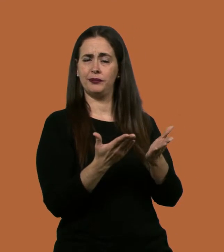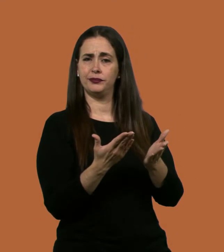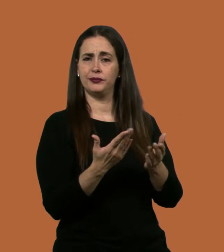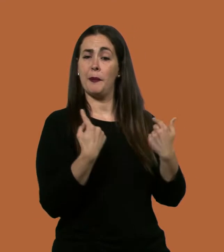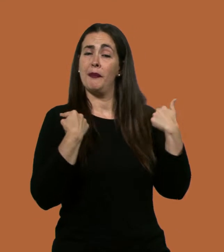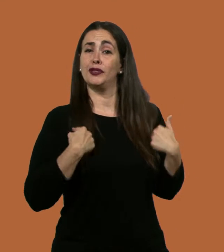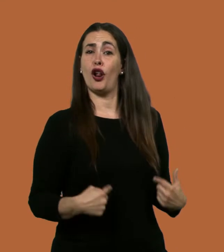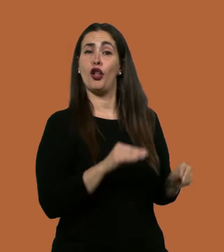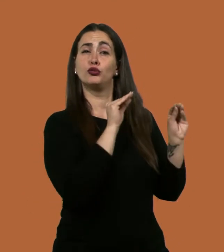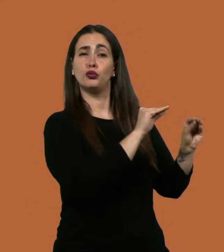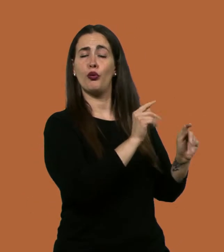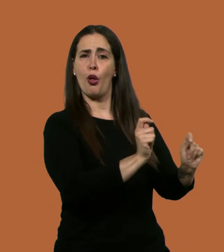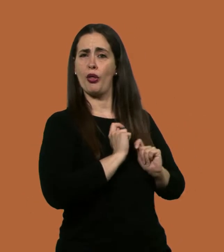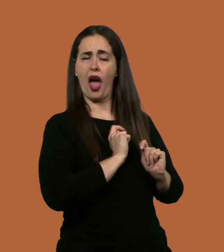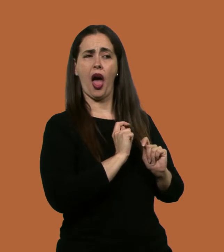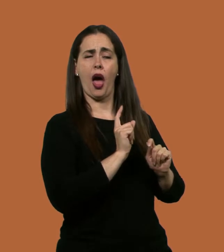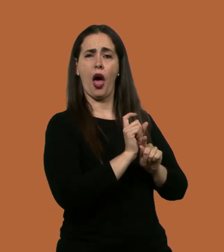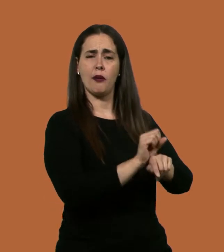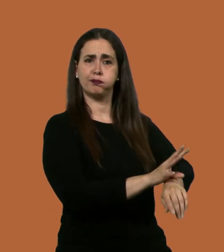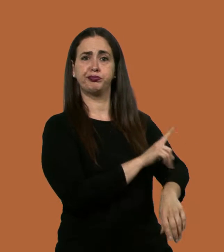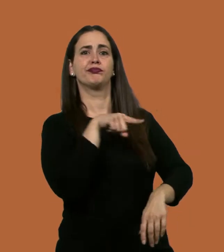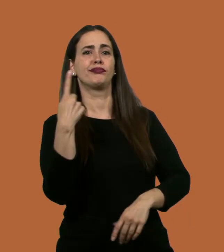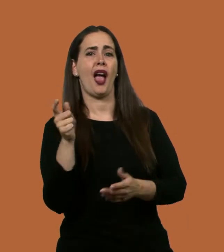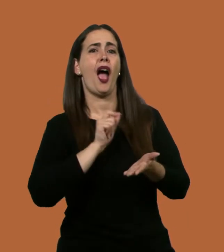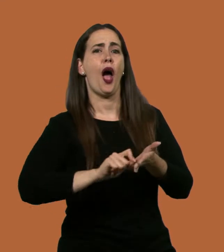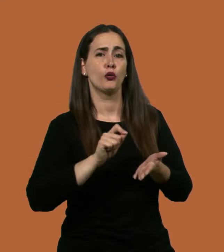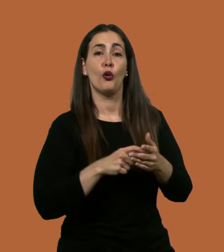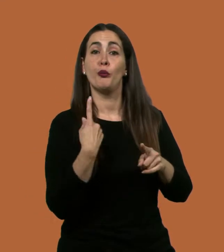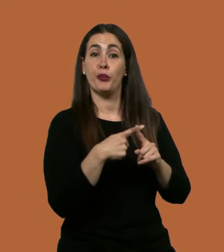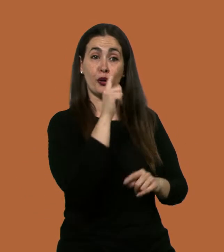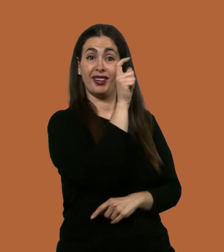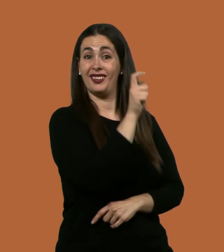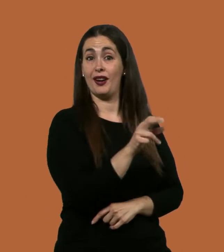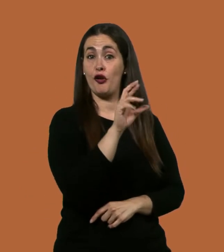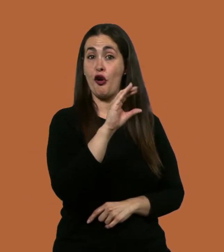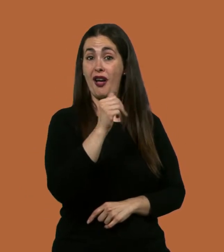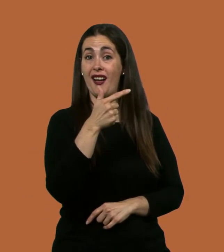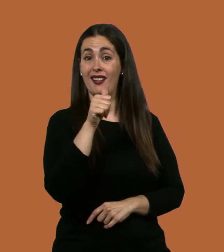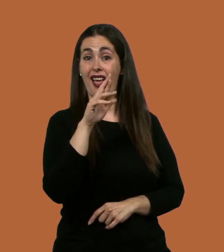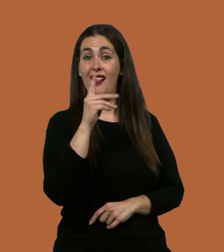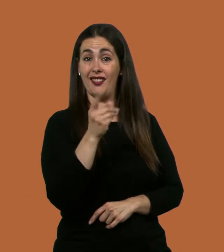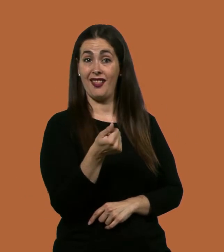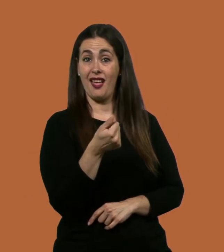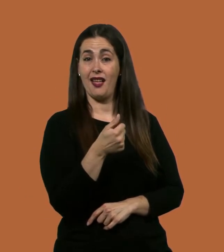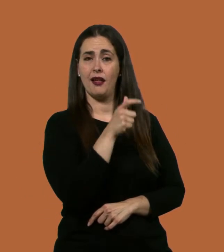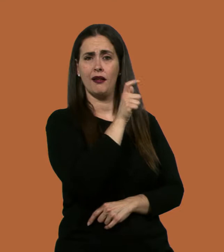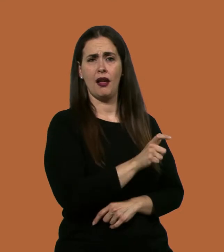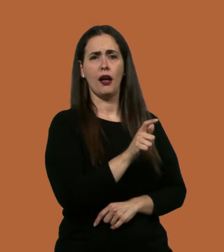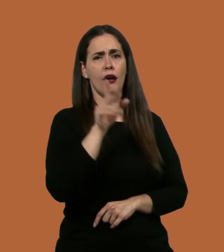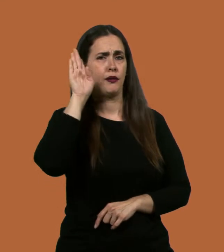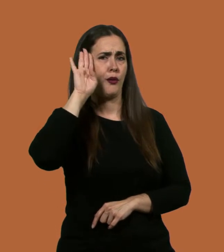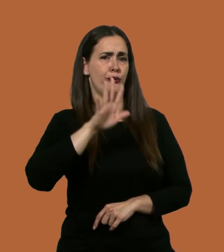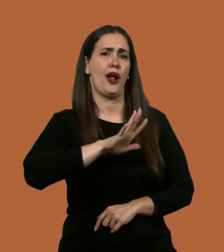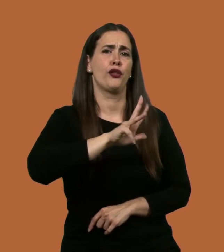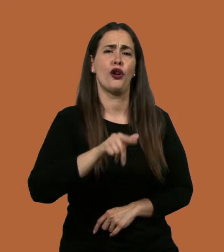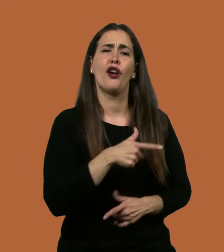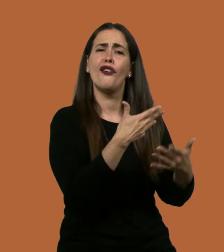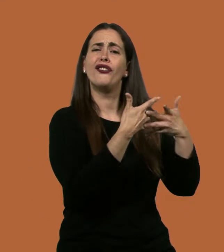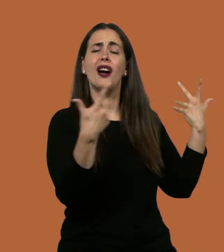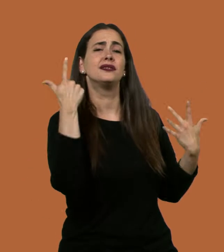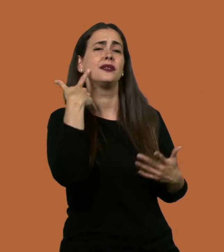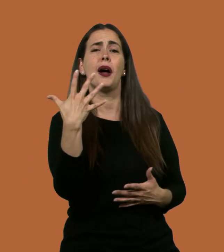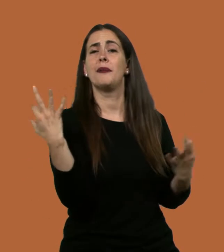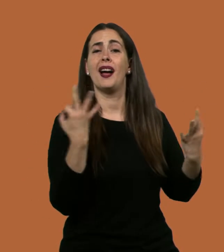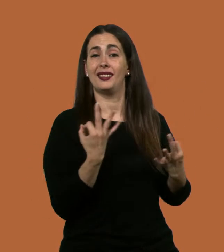La seva personalitat impressiona l’hidalgo manxec, segons el qual la fama del bandoler